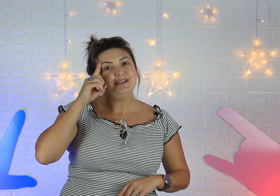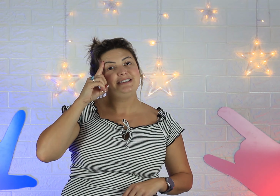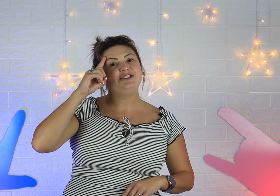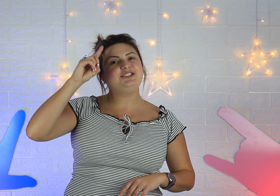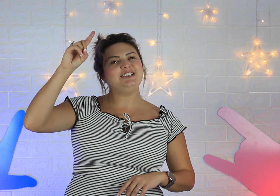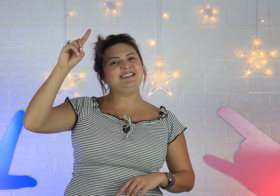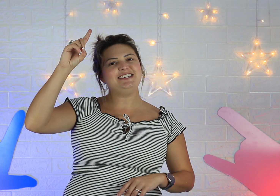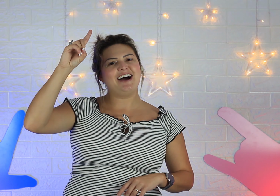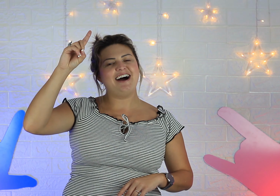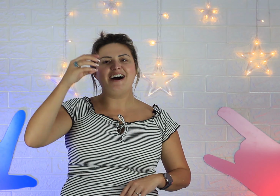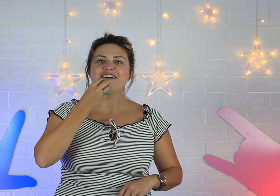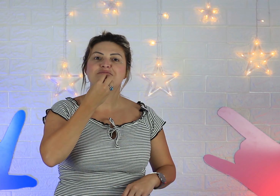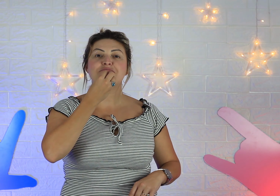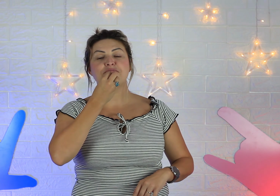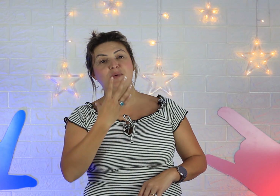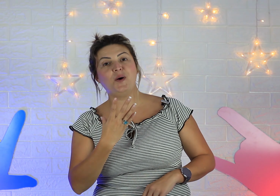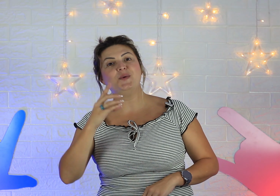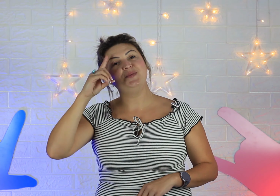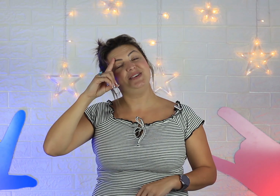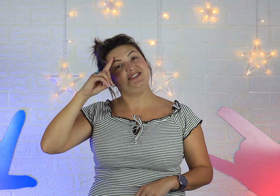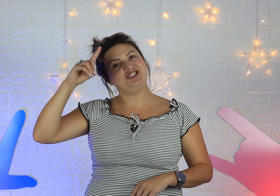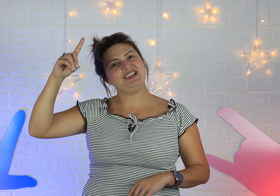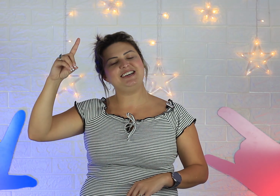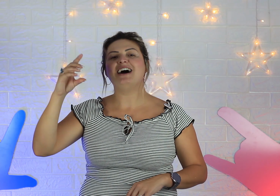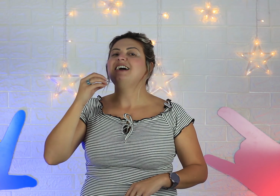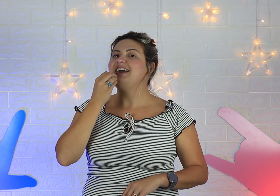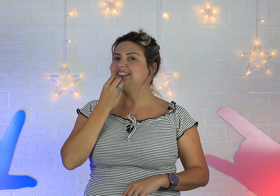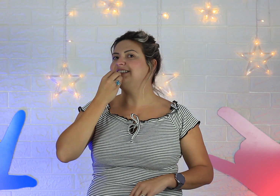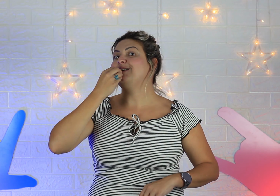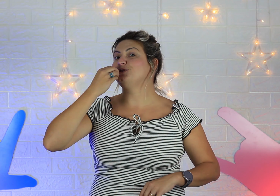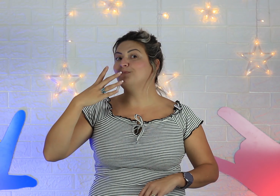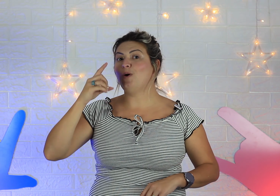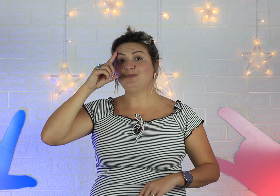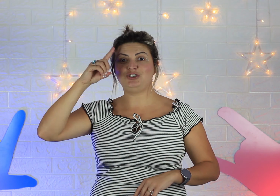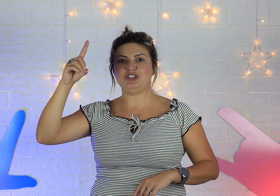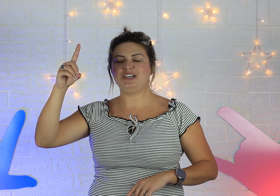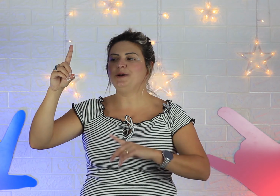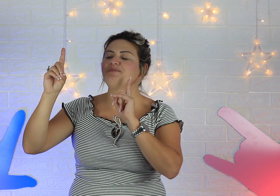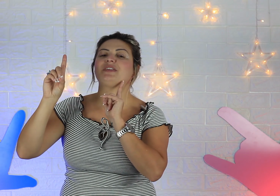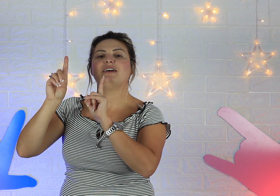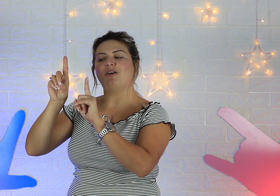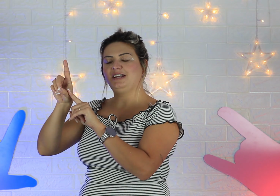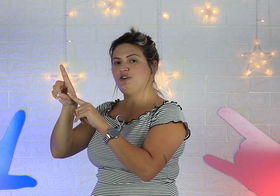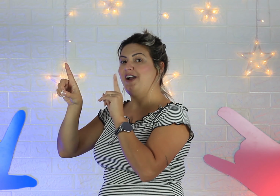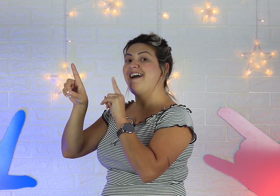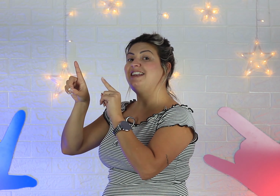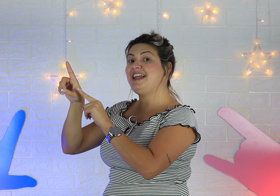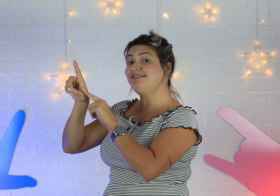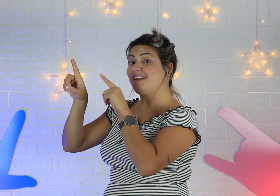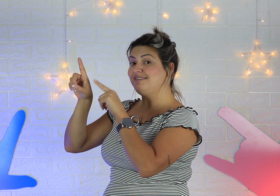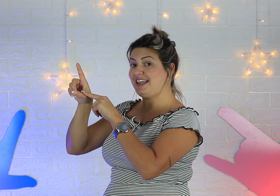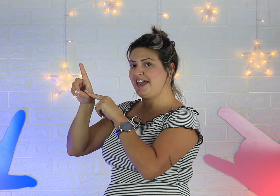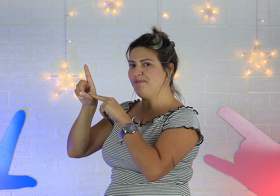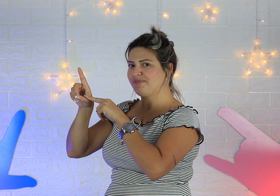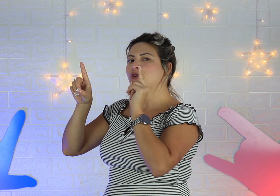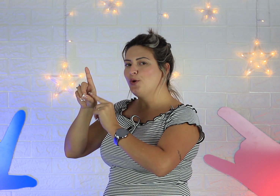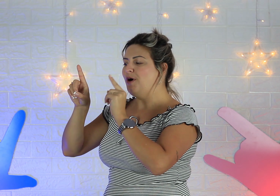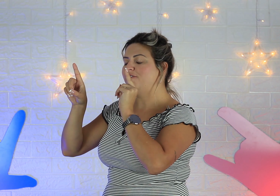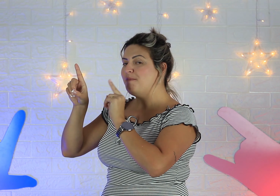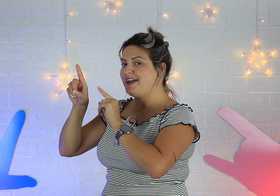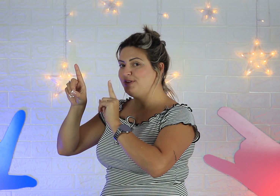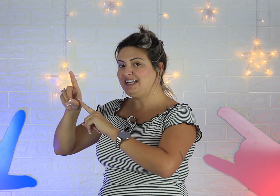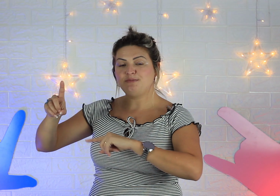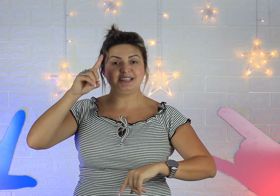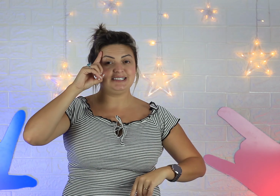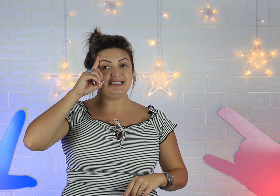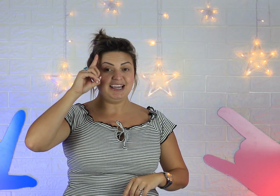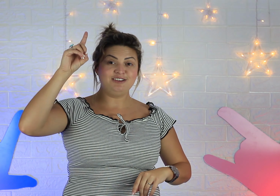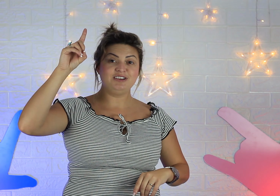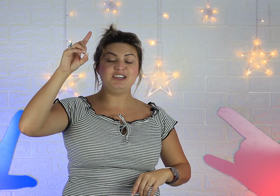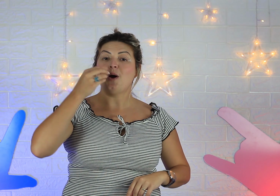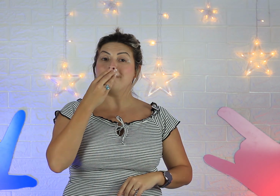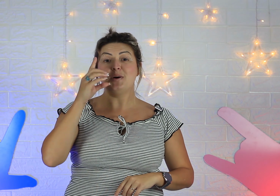dia bom dia esse sinal de bom dia olha aqui ó é a letra D do alfabeto em LIBRAS saindo aqui